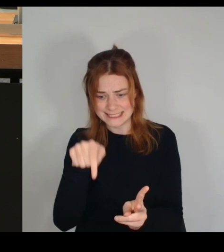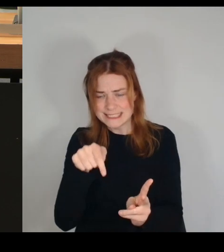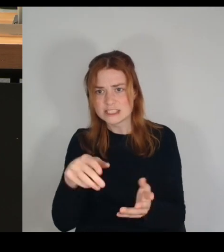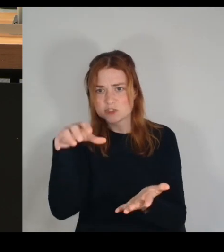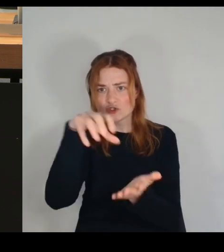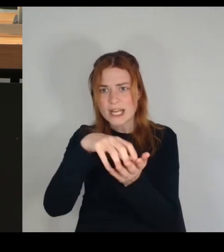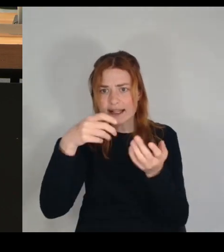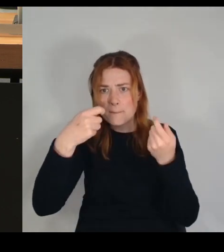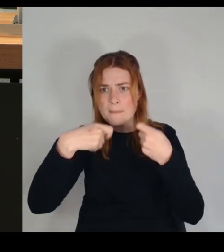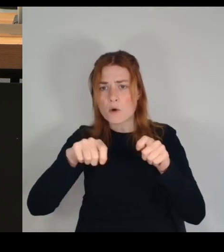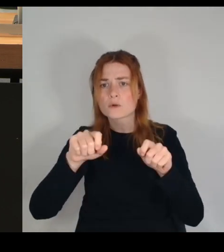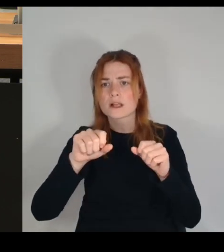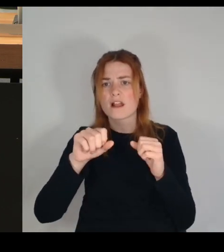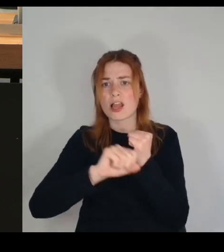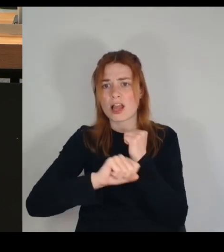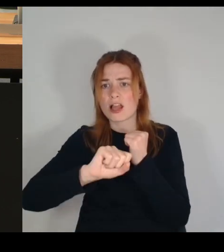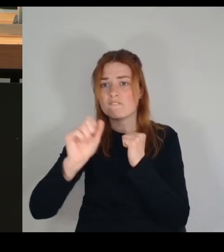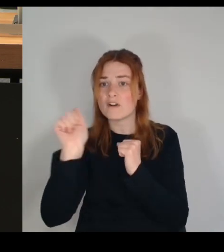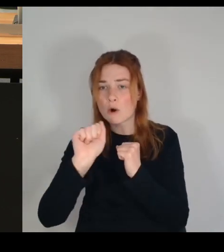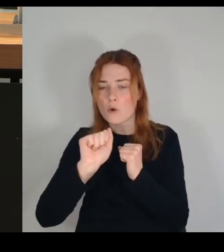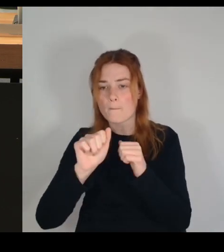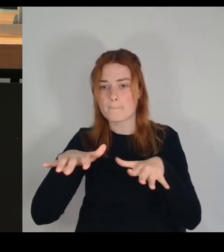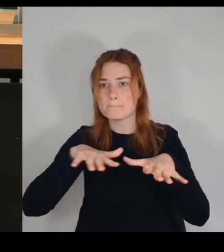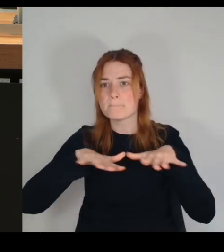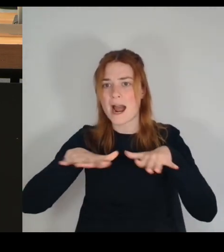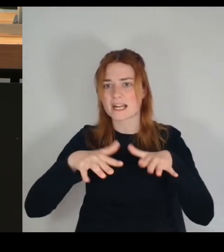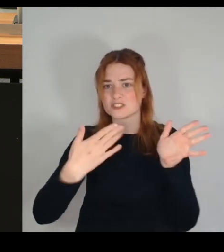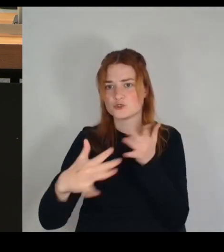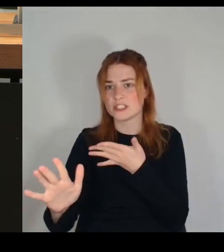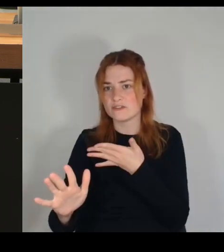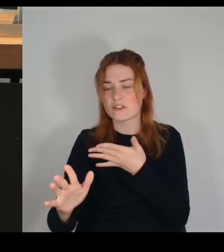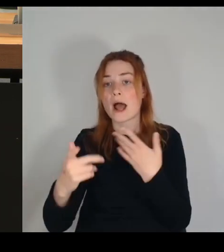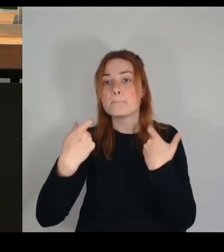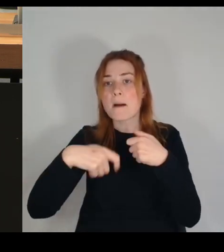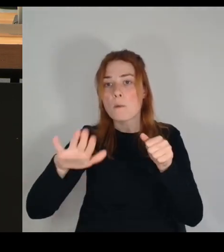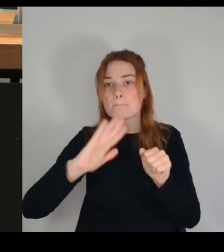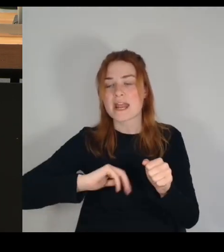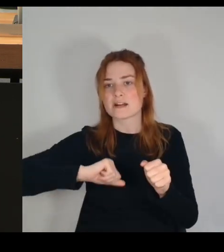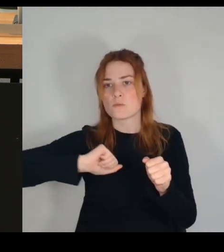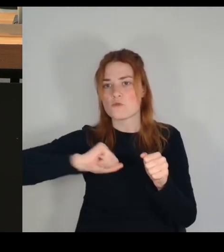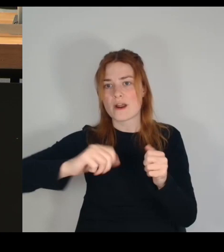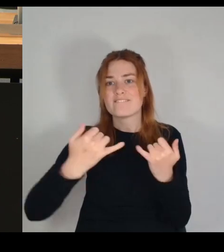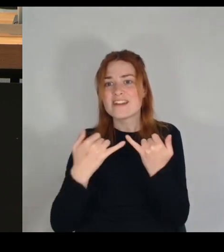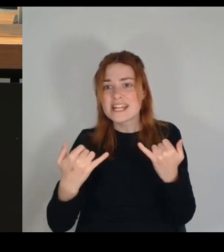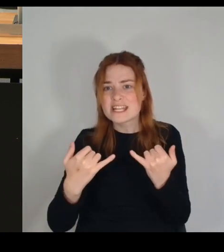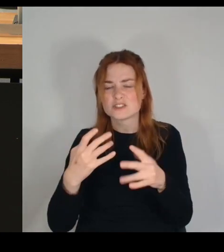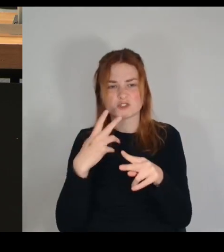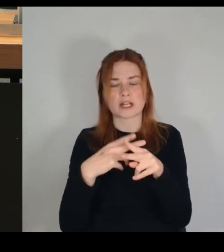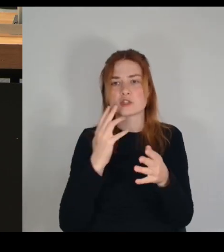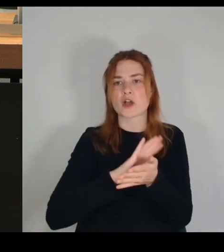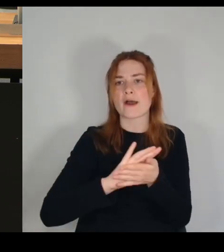braucht ganz andere Dinge, als die Standards zu schleifen Herr Gaebler, das habe ich Ihnen schon tausendmal gesagt, und deswegen